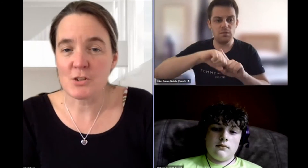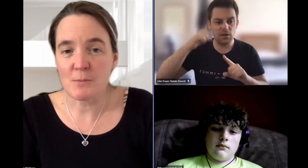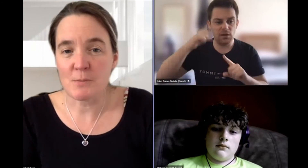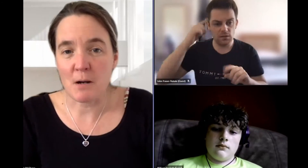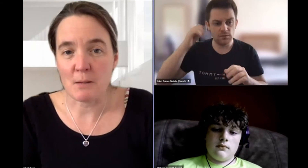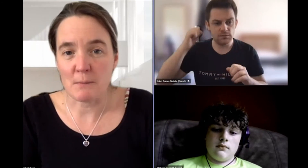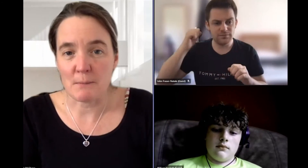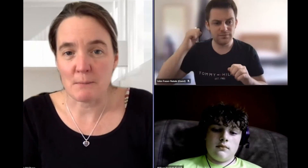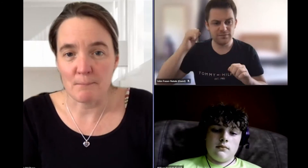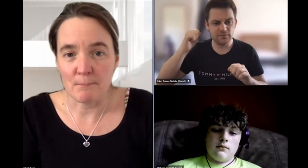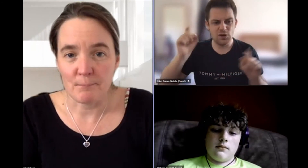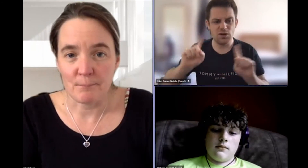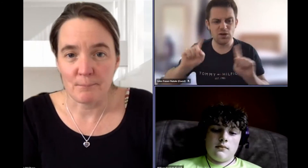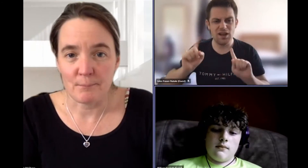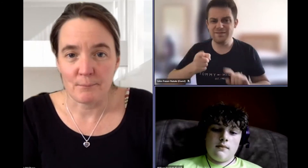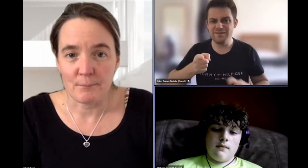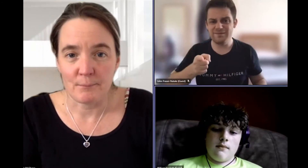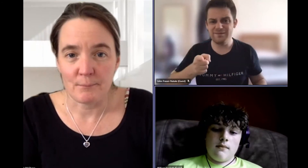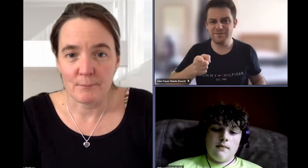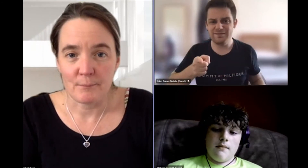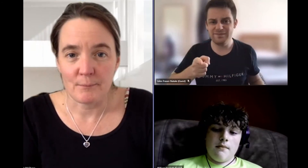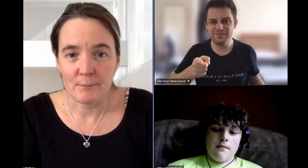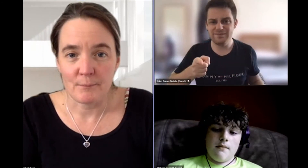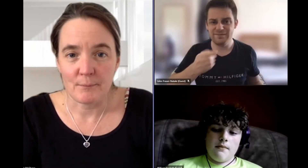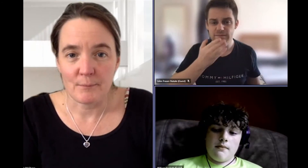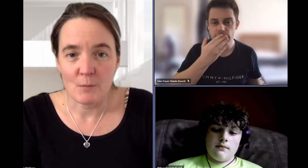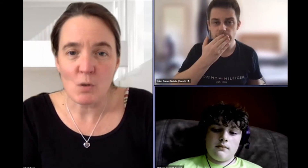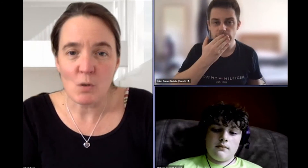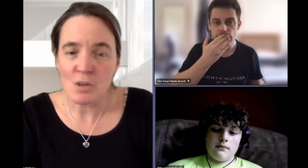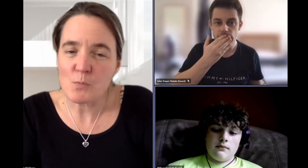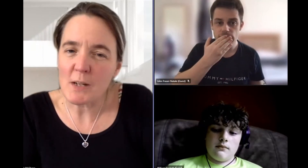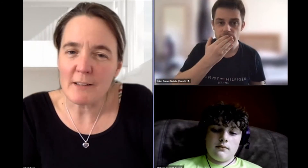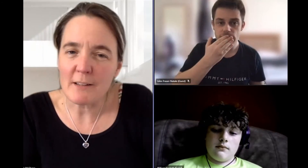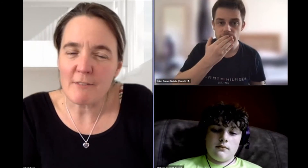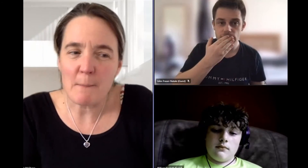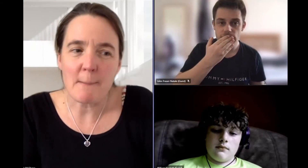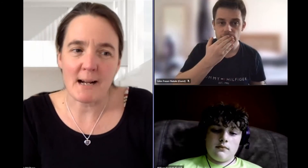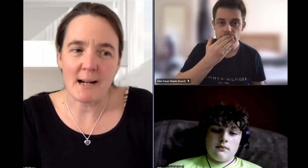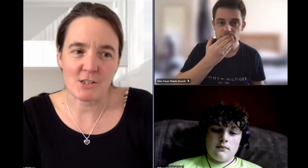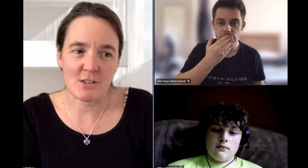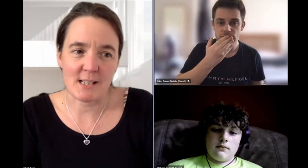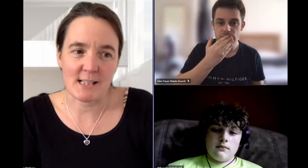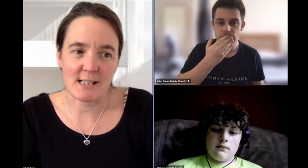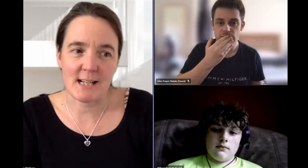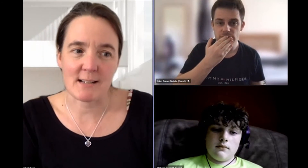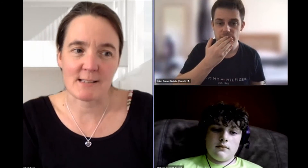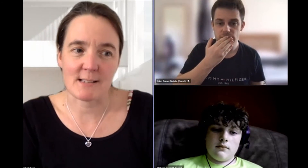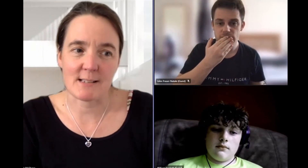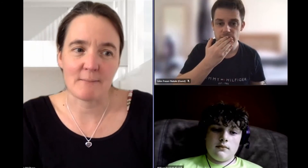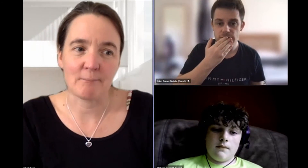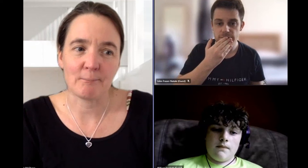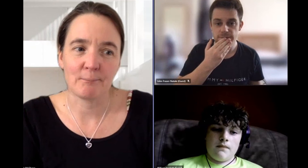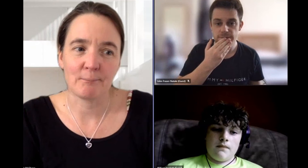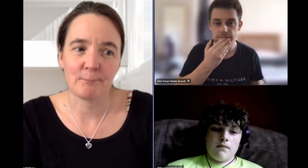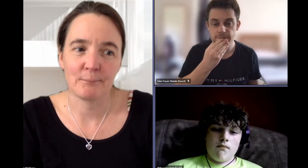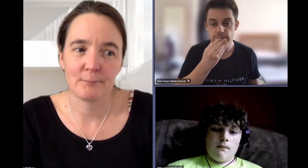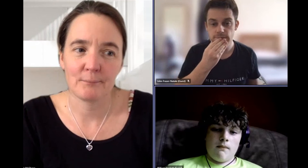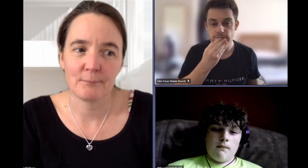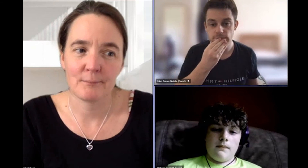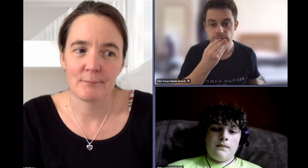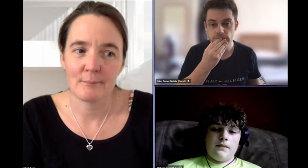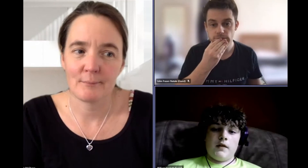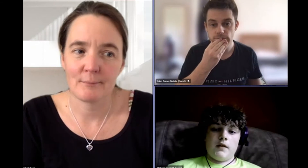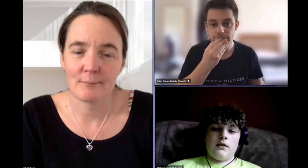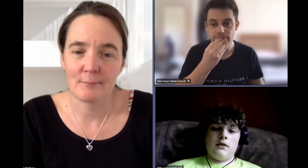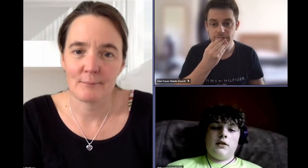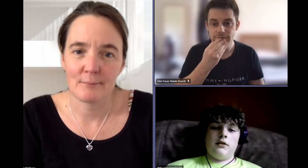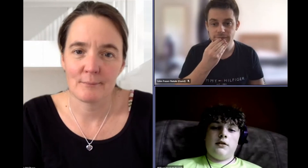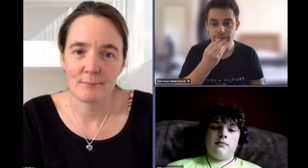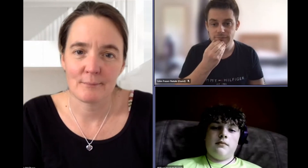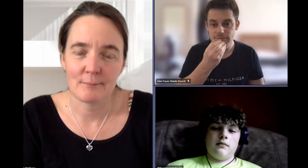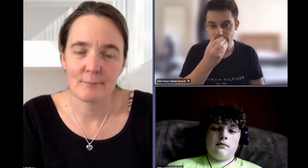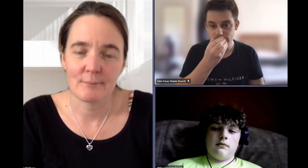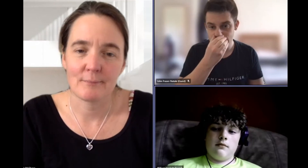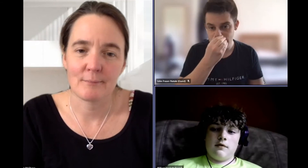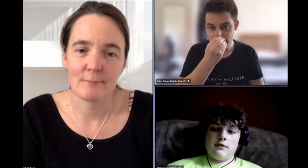O ran Senedd Ieuenctid Cymru, pa fath o effaith wyt ti’n meddwl ei bod wedi’i chael? 40 00:03:15,989 --> 00:03:23,900 Fel ddywedais i, dwi’n meddwl ein bod wedi cyflawni rhai pethau,